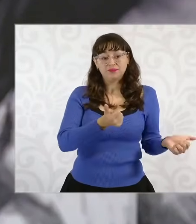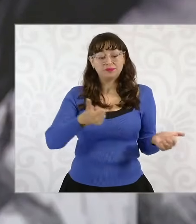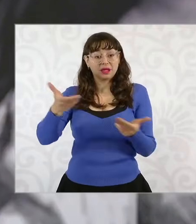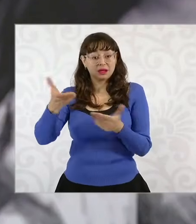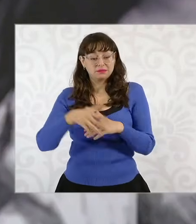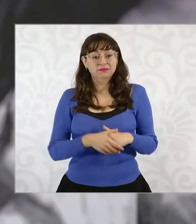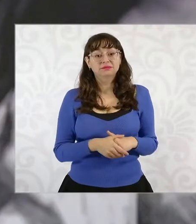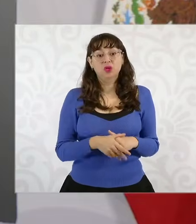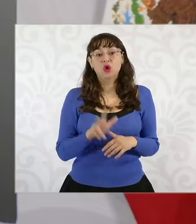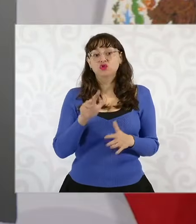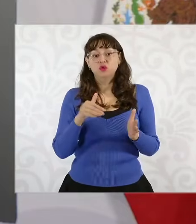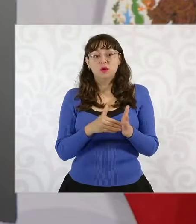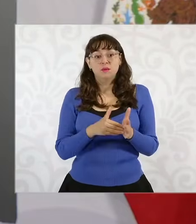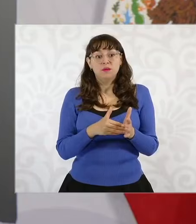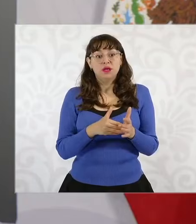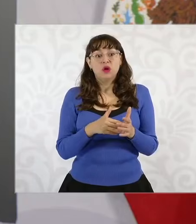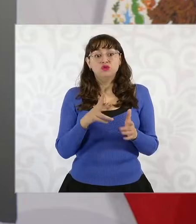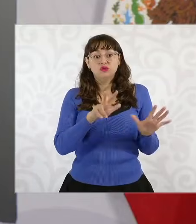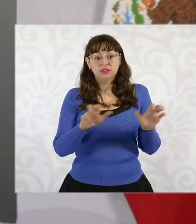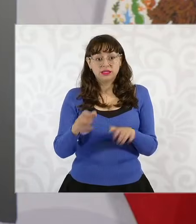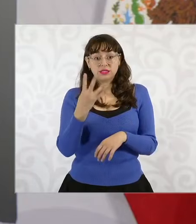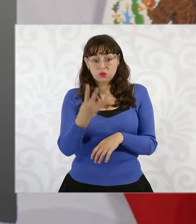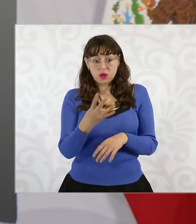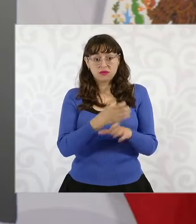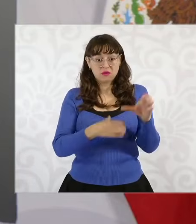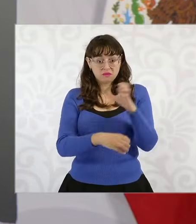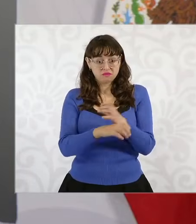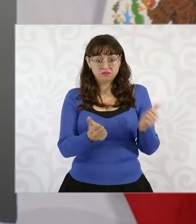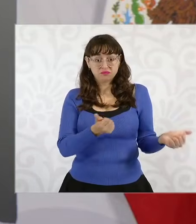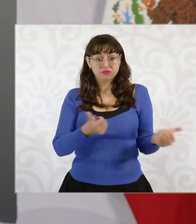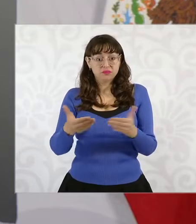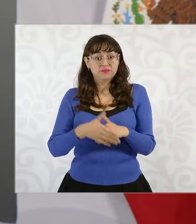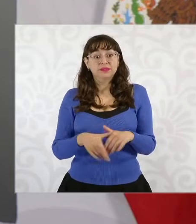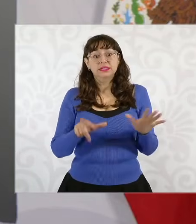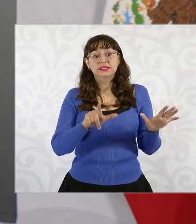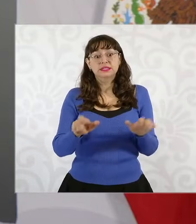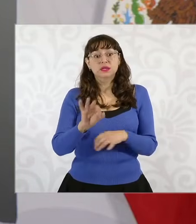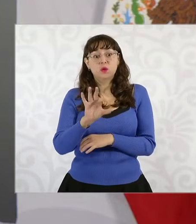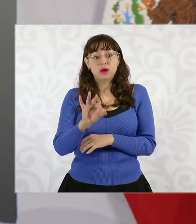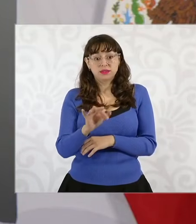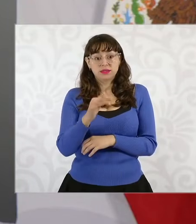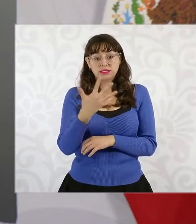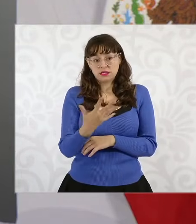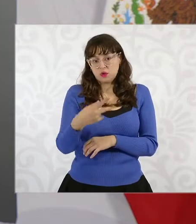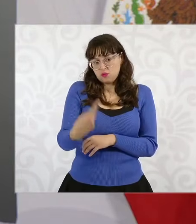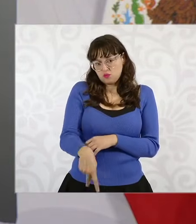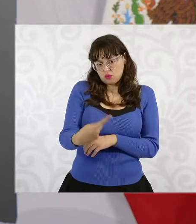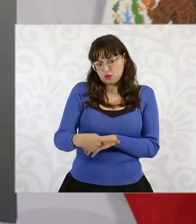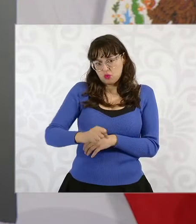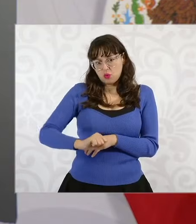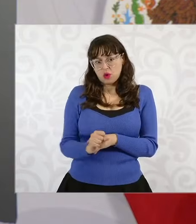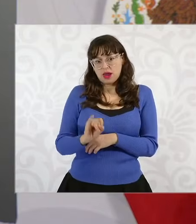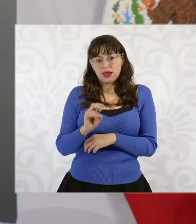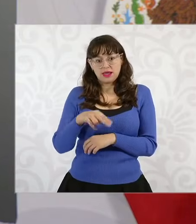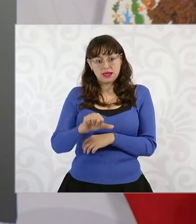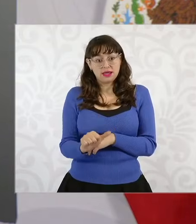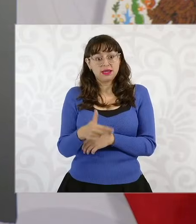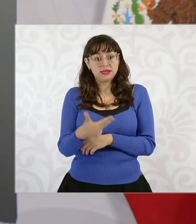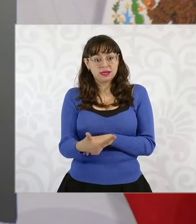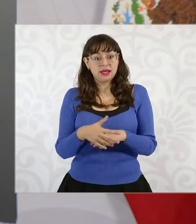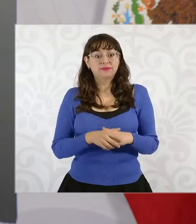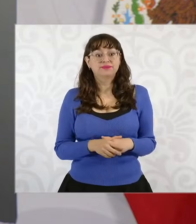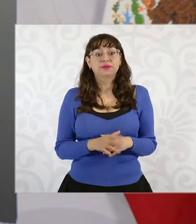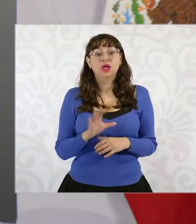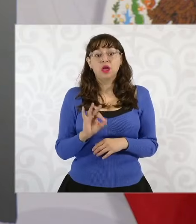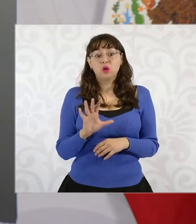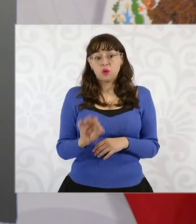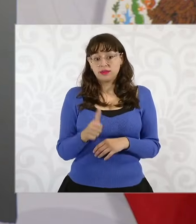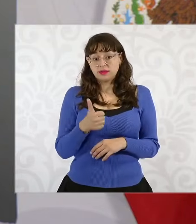exposición, 745 de los acervos del Instituto Nacional de Antropología e Historia, 46 piezas